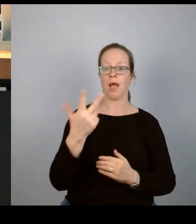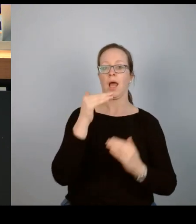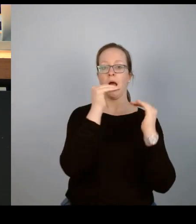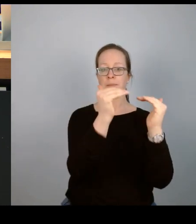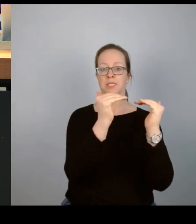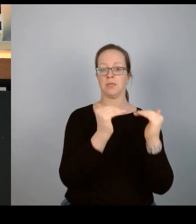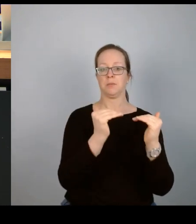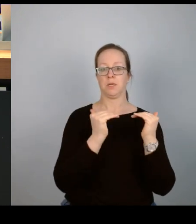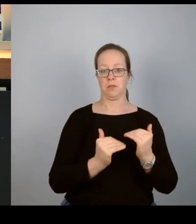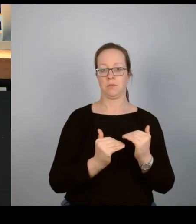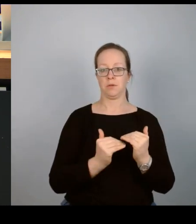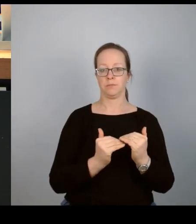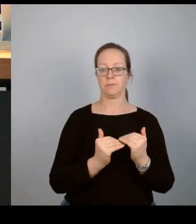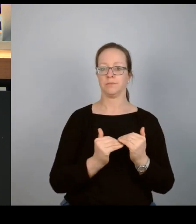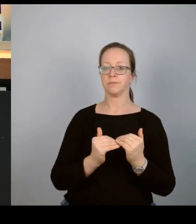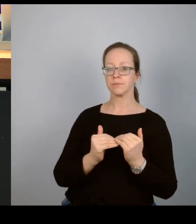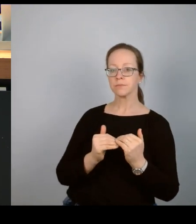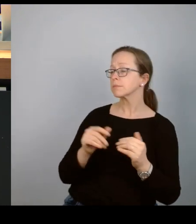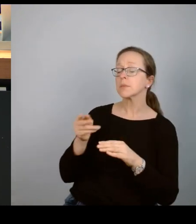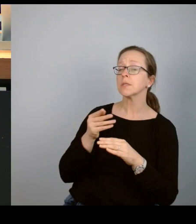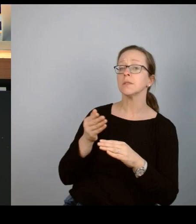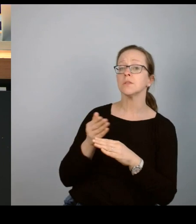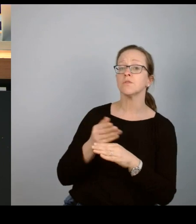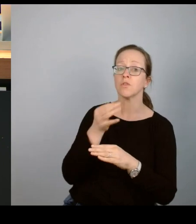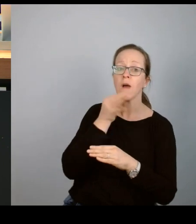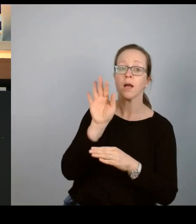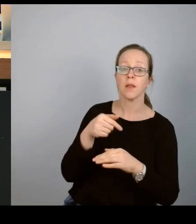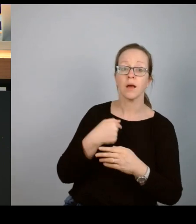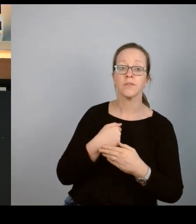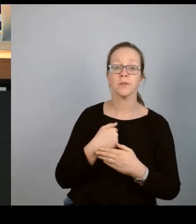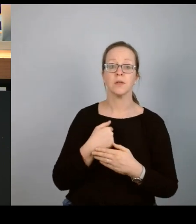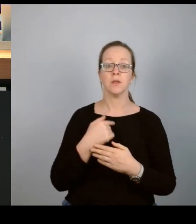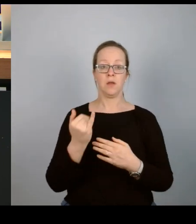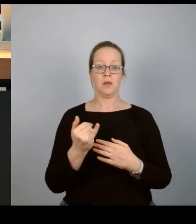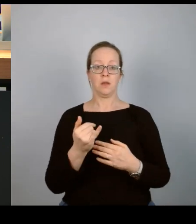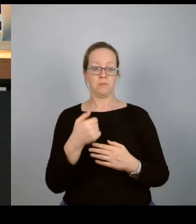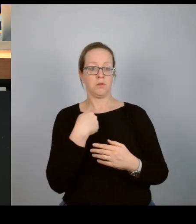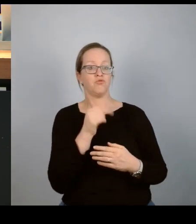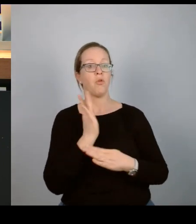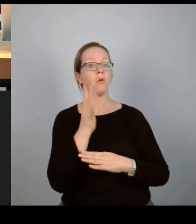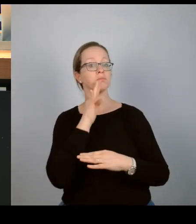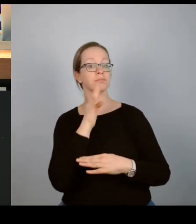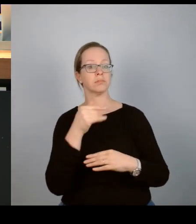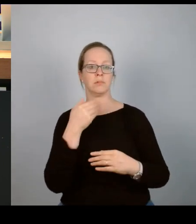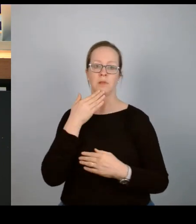aufnehmen wollen, müssen uns ernsthaft unterhalten und nicht nur verkehrspolitisch, sondern auch innenpolitisch, denn Sie